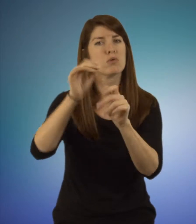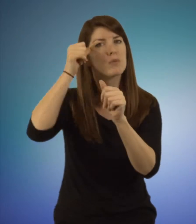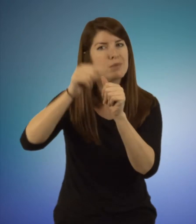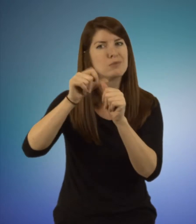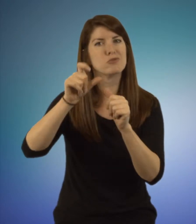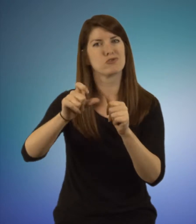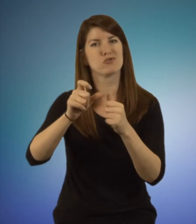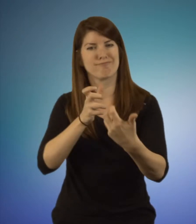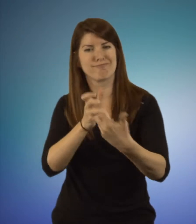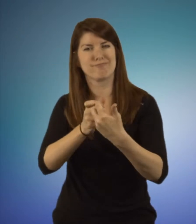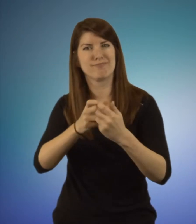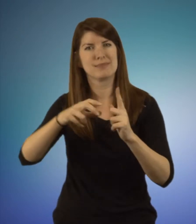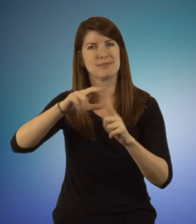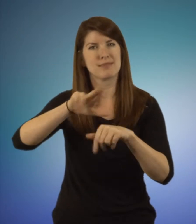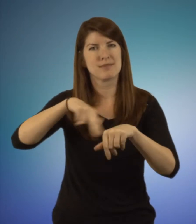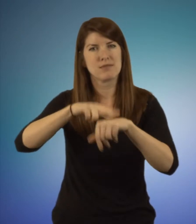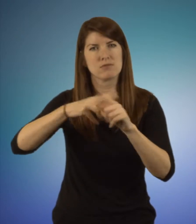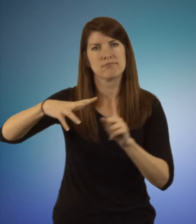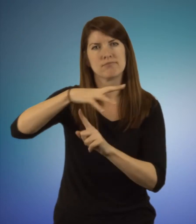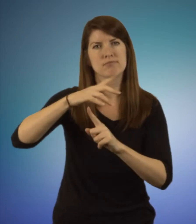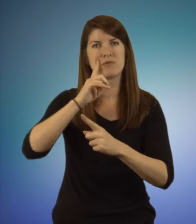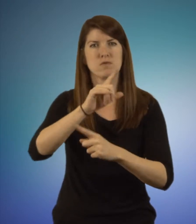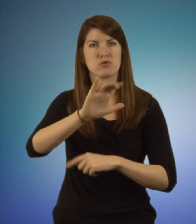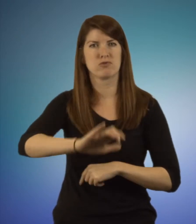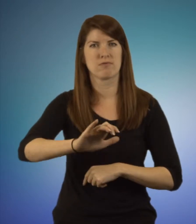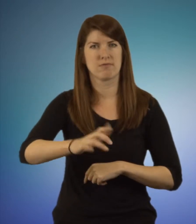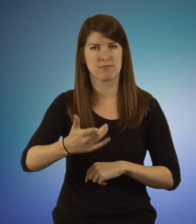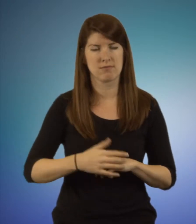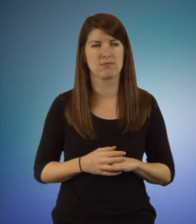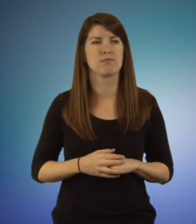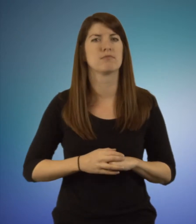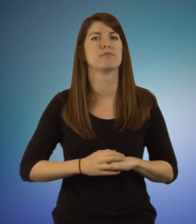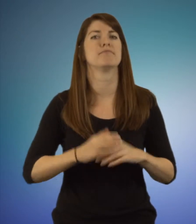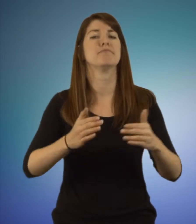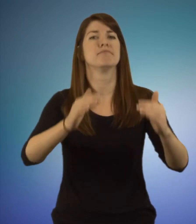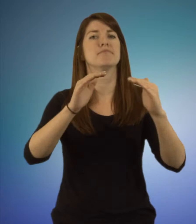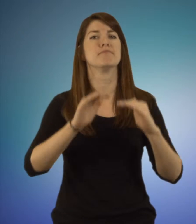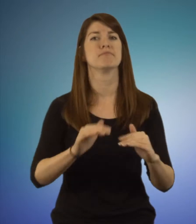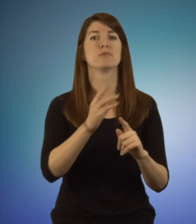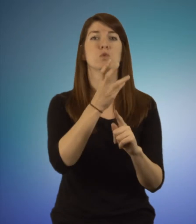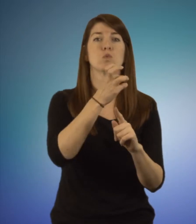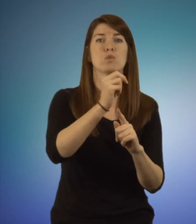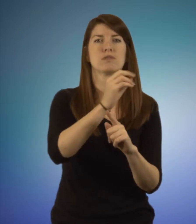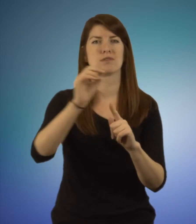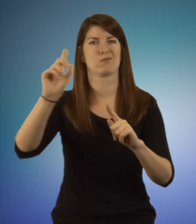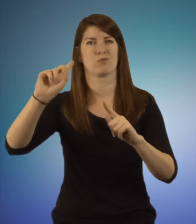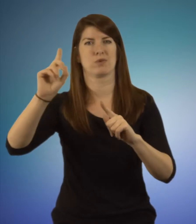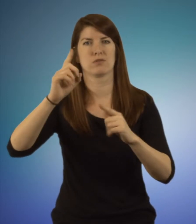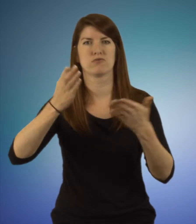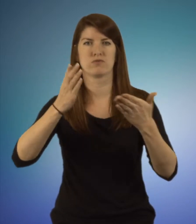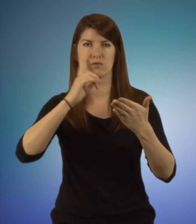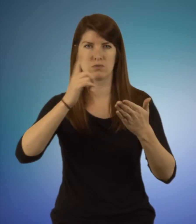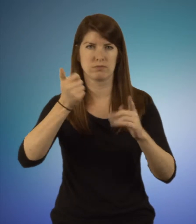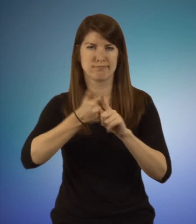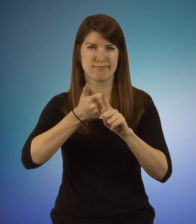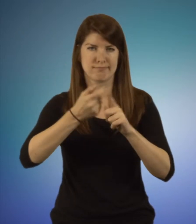ocurrir en un ambiente natural para el niño; cuándo y dónde se van a realizar los servicios;